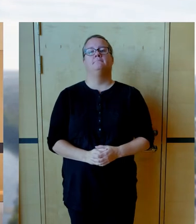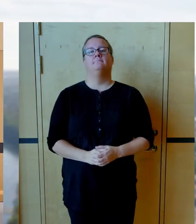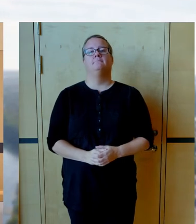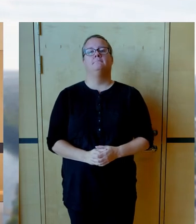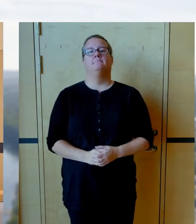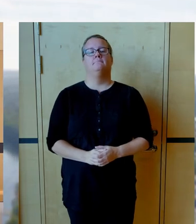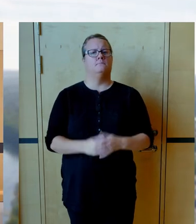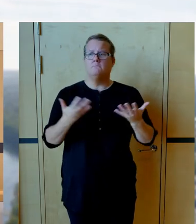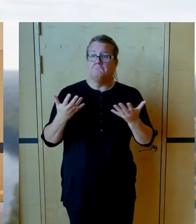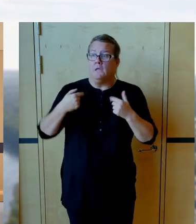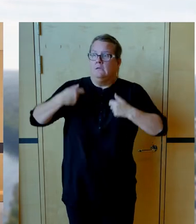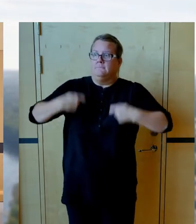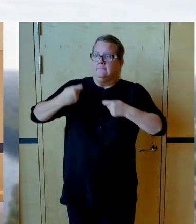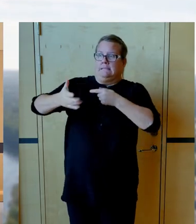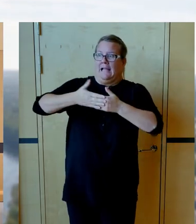Jag råka stänga av din mic telefon börjar med ursäkta